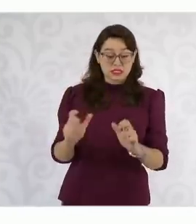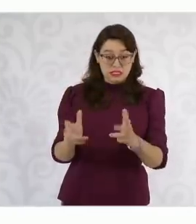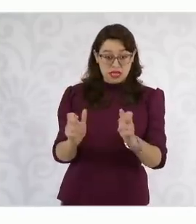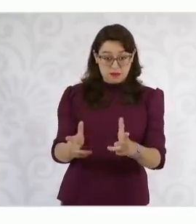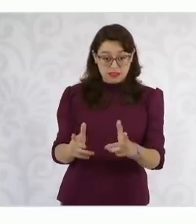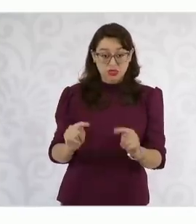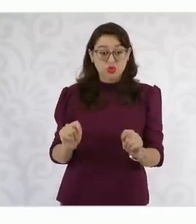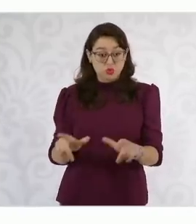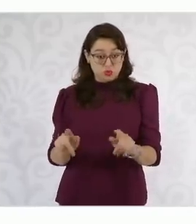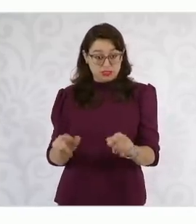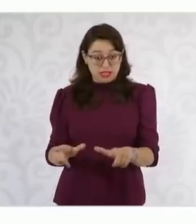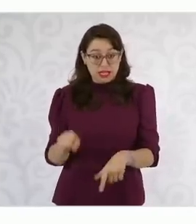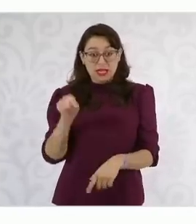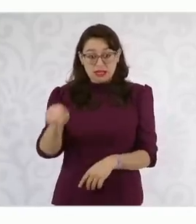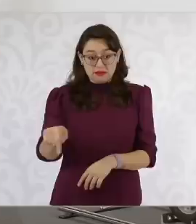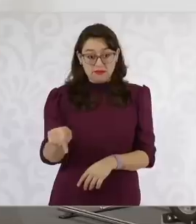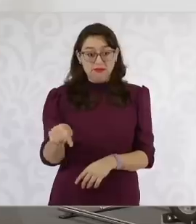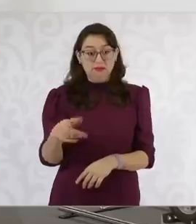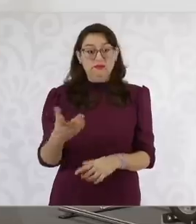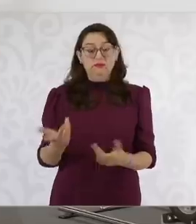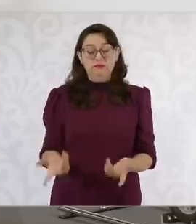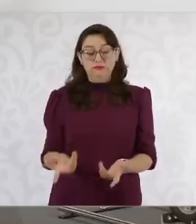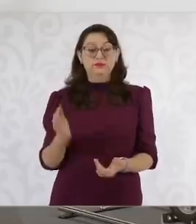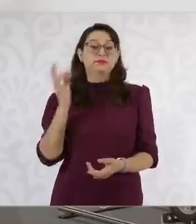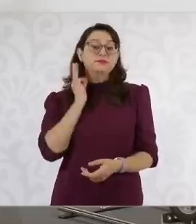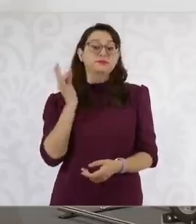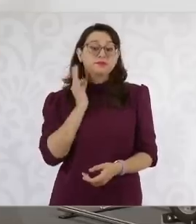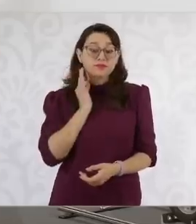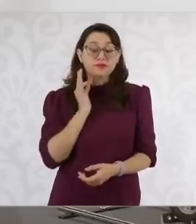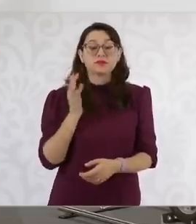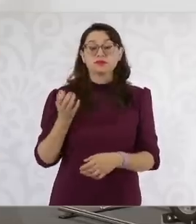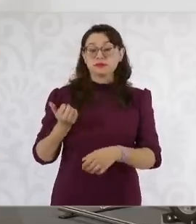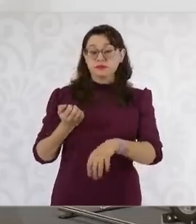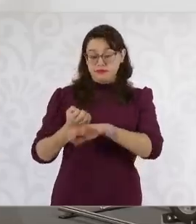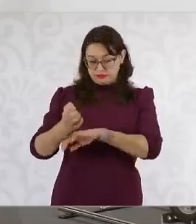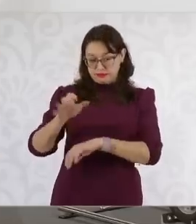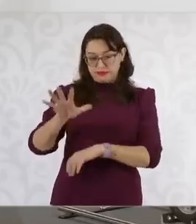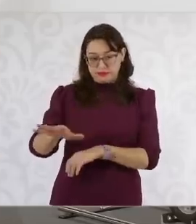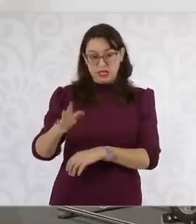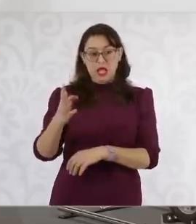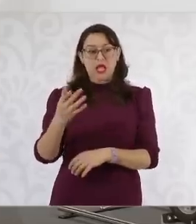de Seguridad y protección Ciudadana de Chiapas detuvieron también a nueve policías municipales